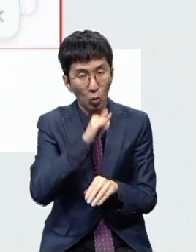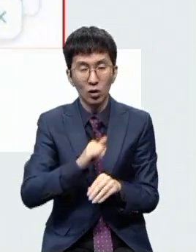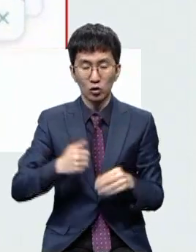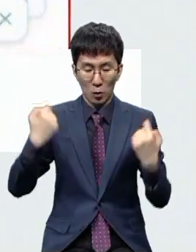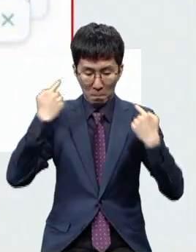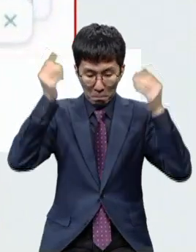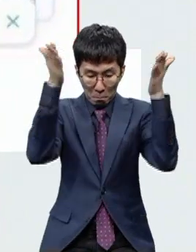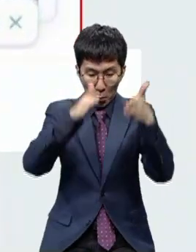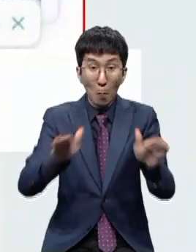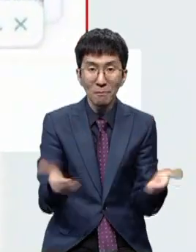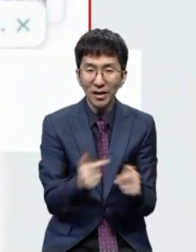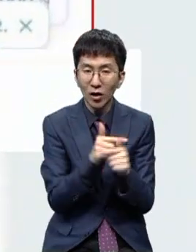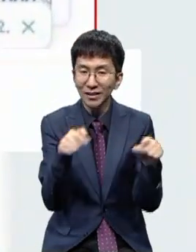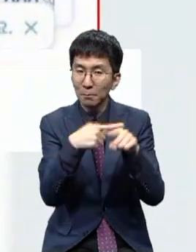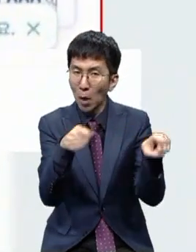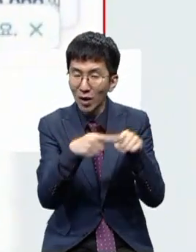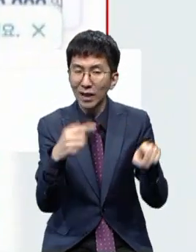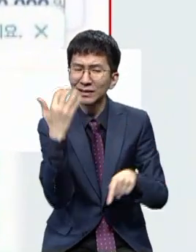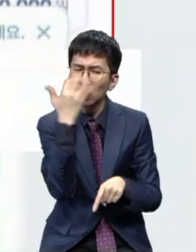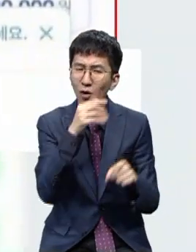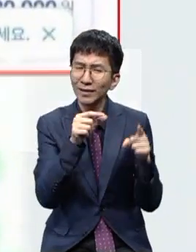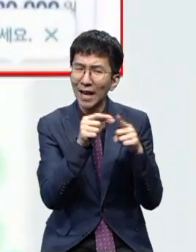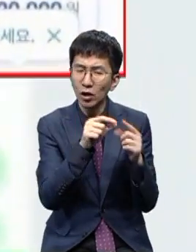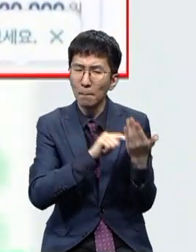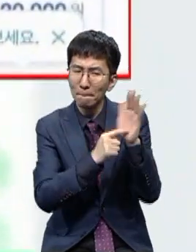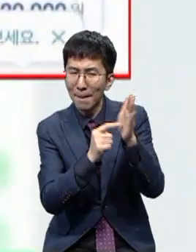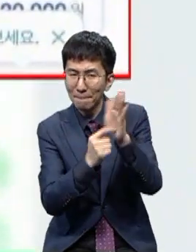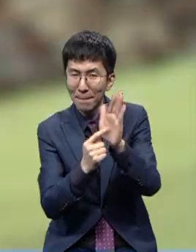입에 담기 힘든 성적인 표현을 서슴지 않습니다.